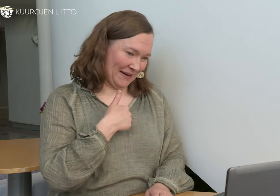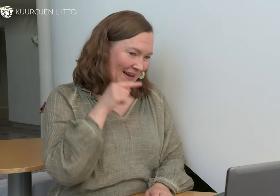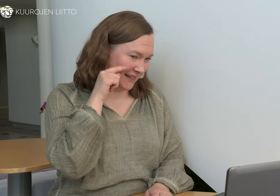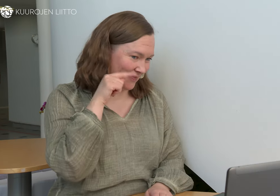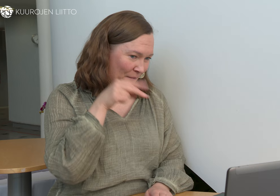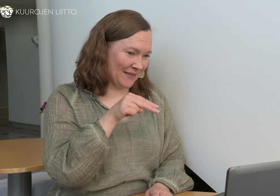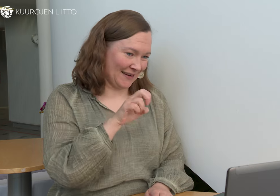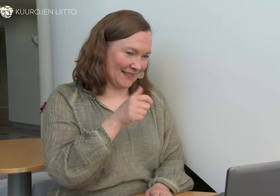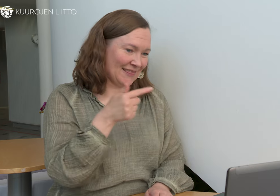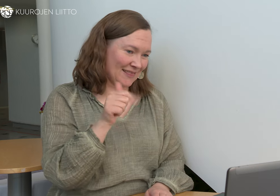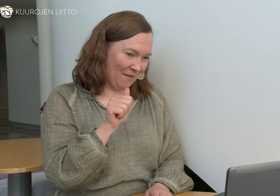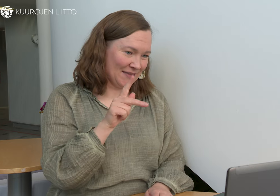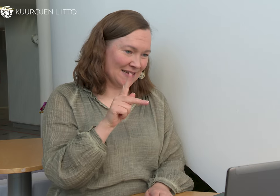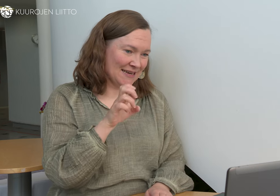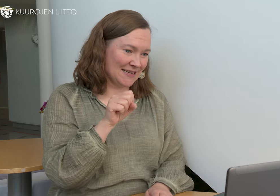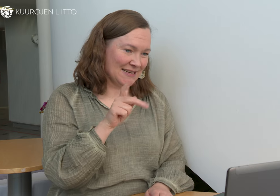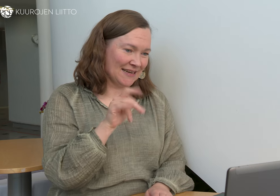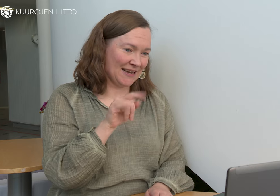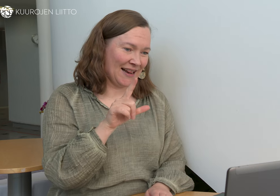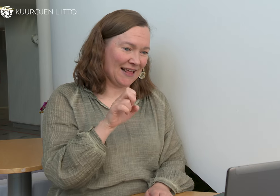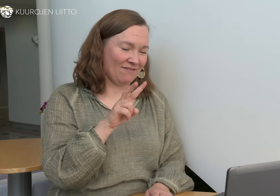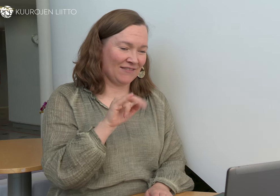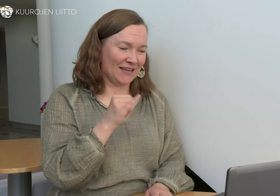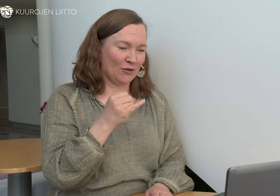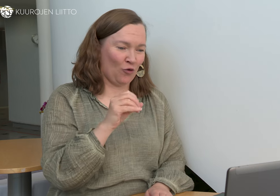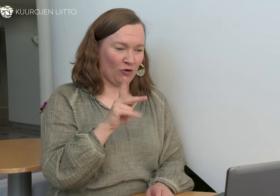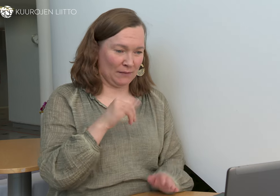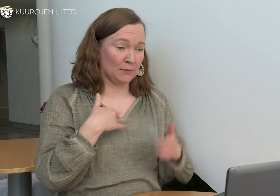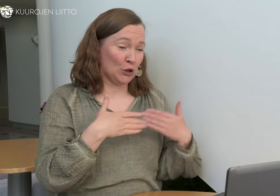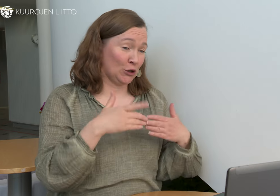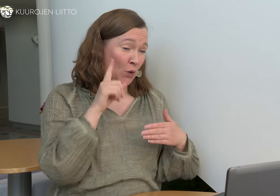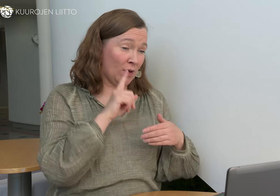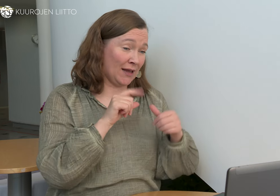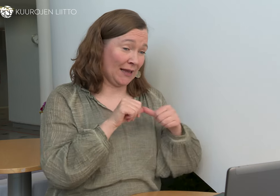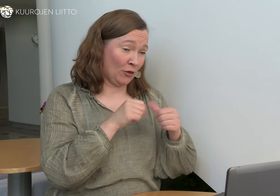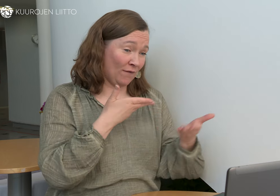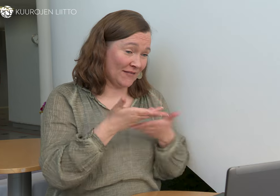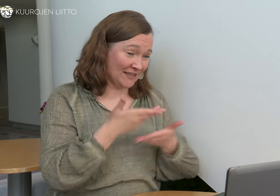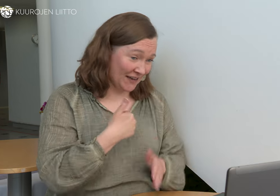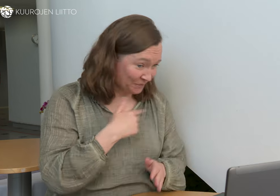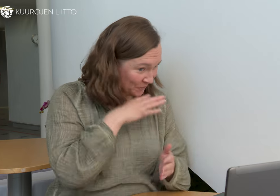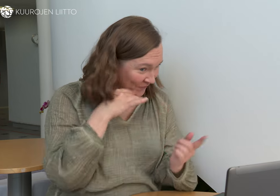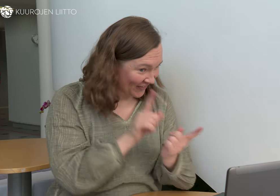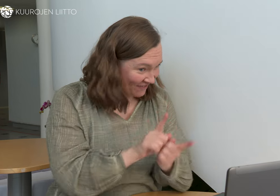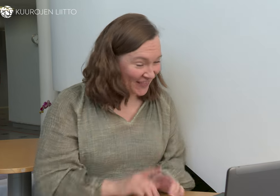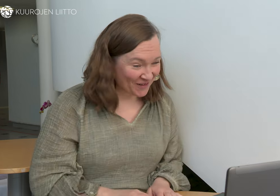Minun nimeni on Netta Keski-Levijoki, ja työskentelen Kuurojen Liiton viestinnässä. Hauska tavata.